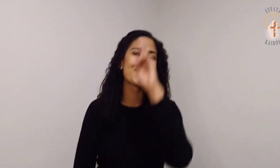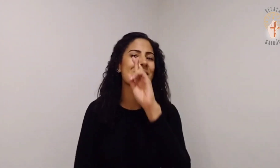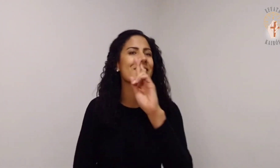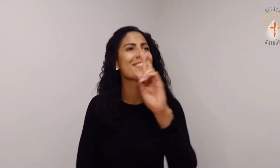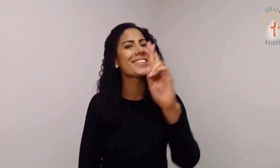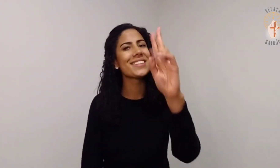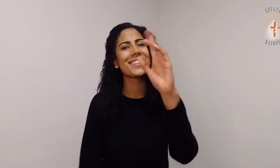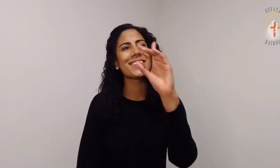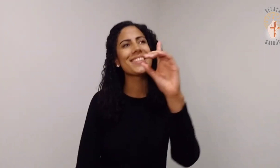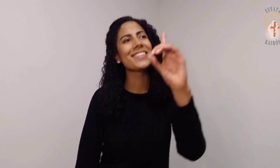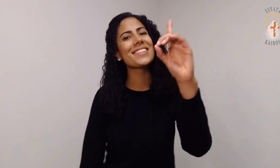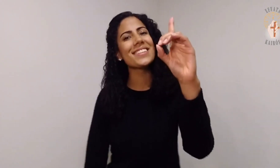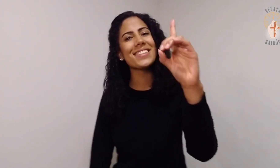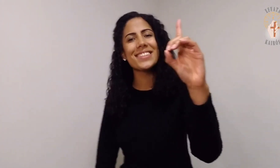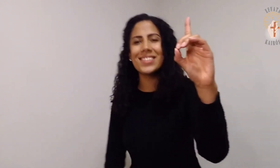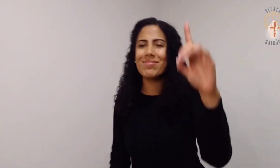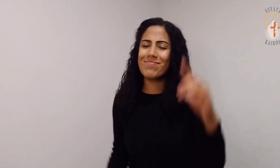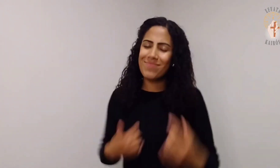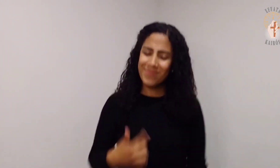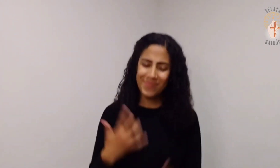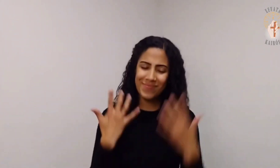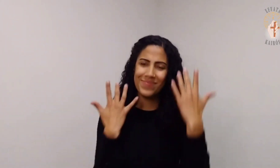Bendirei o Senhor Deus em todo tempo,